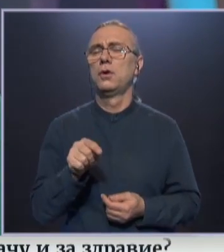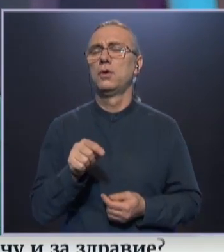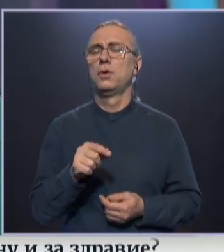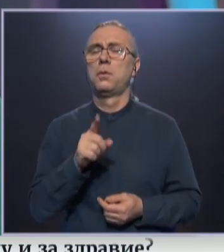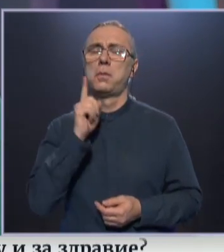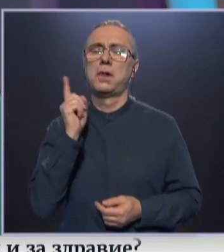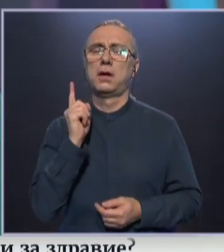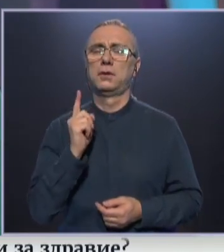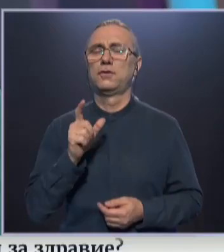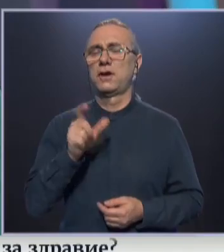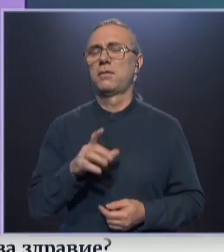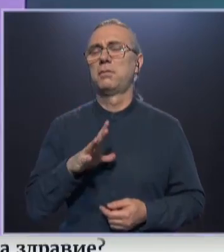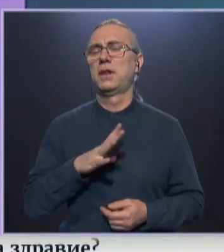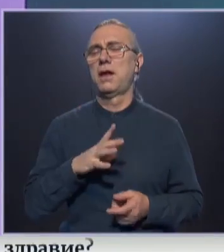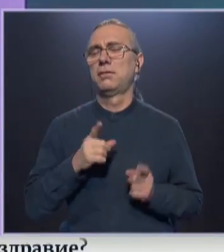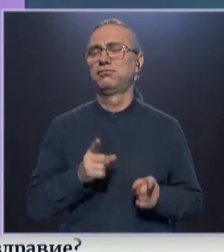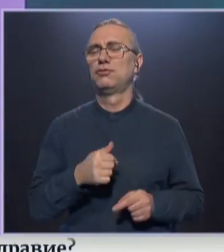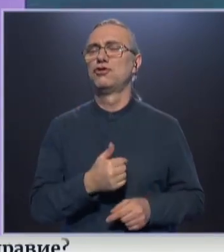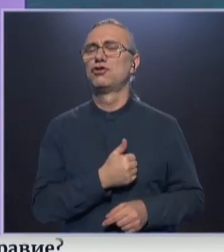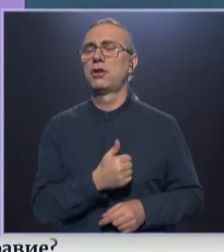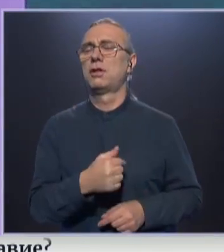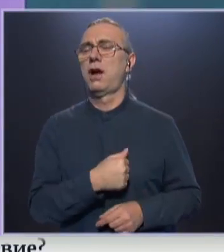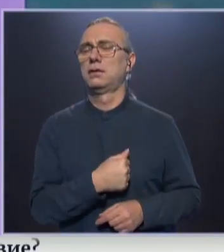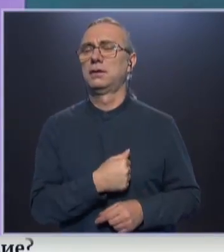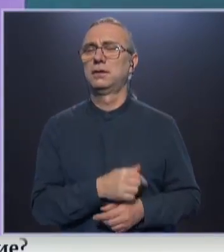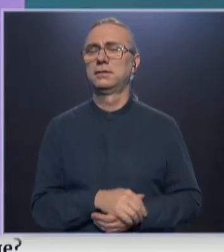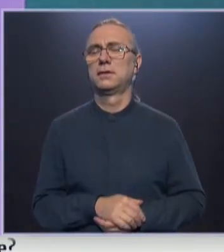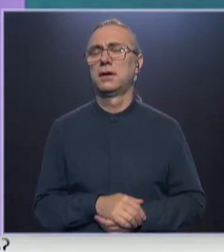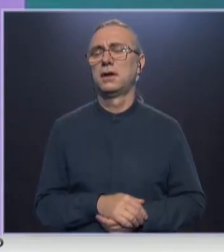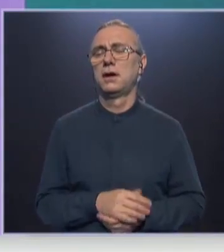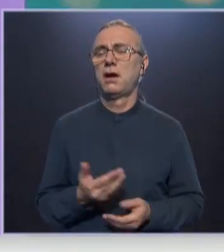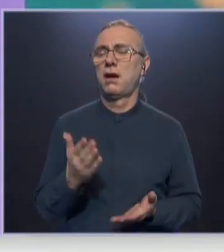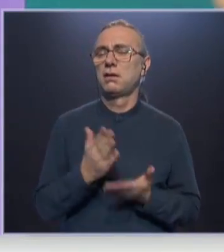души которые далеко не благочестивы в основном